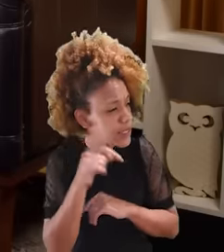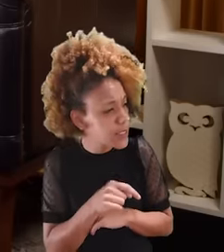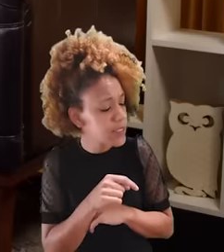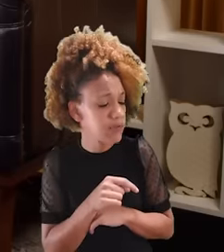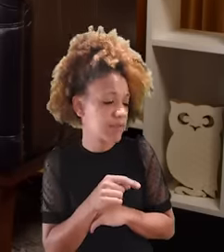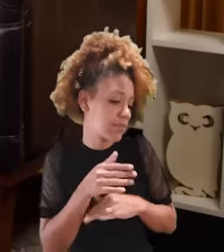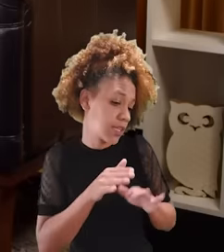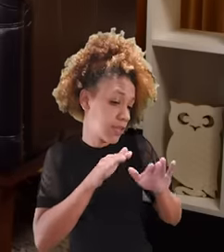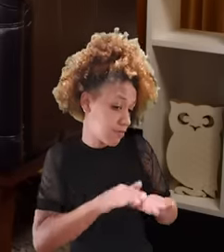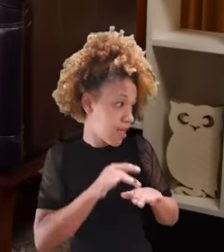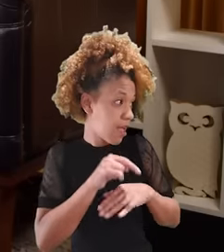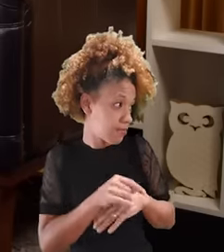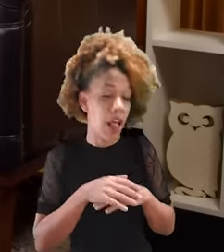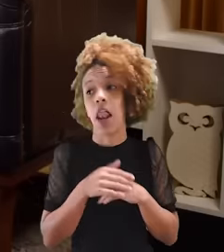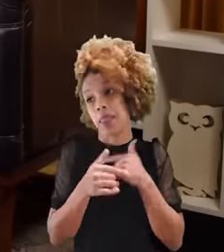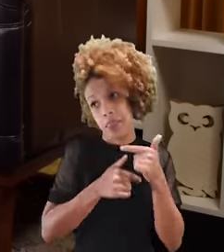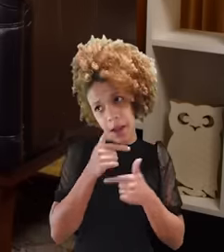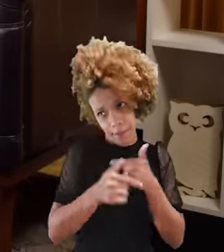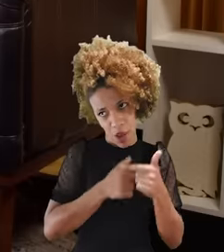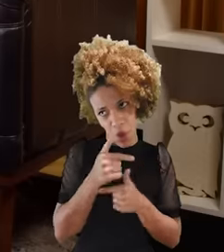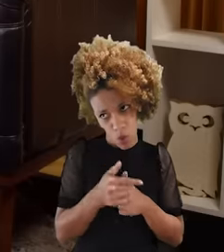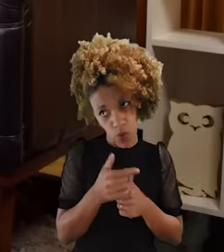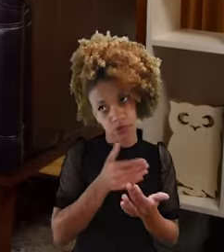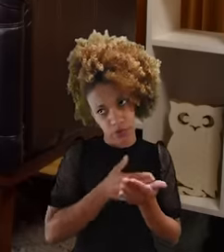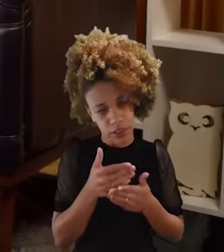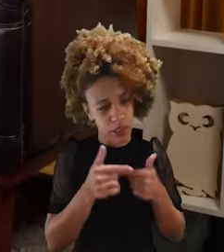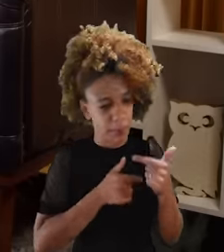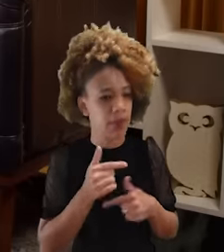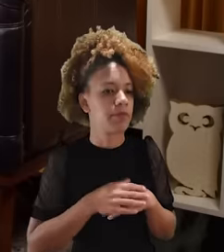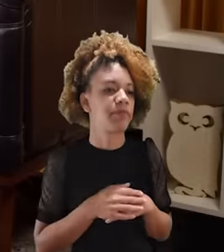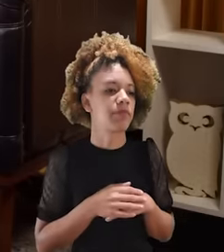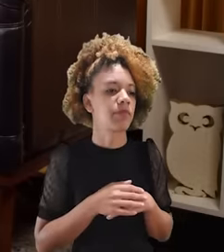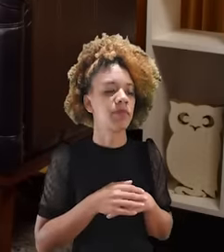lugar não é que se você vem desse L ela trabalhou nesse lugar ela come coxinha na real trabalhou